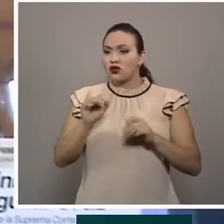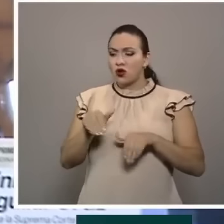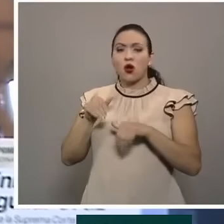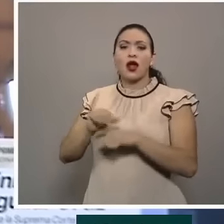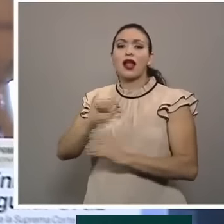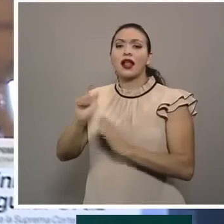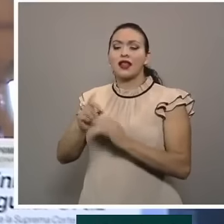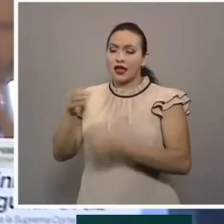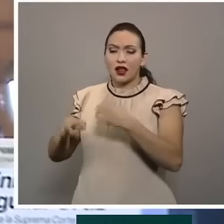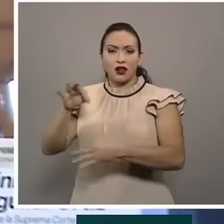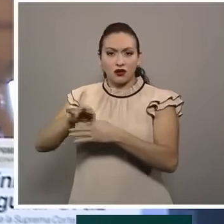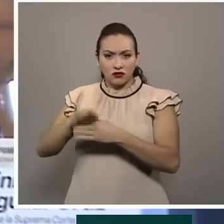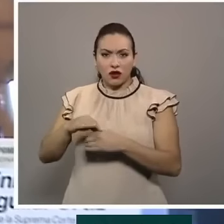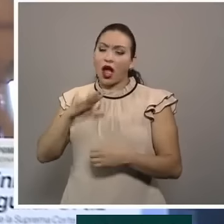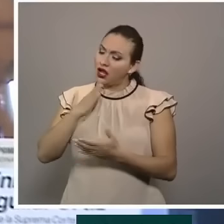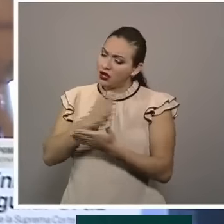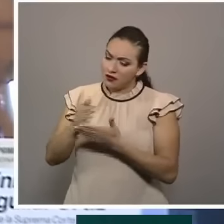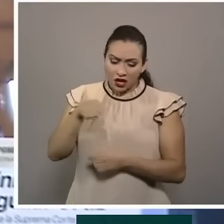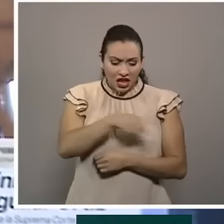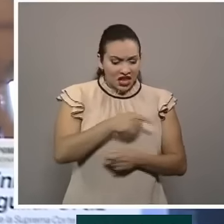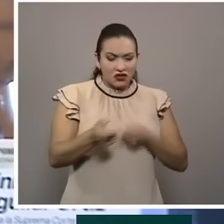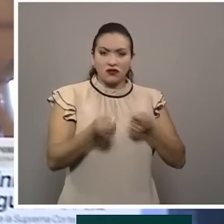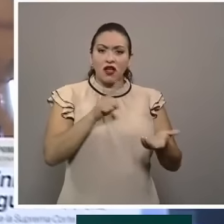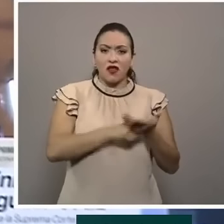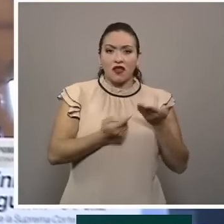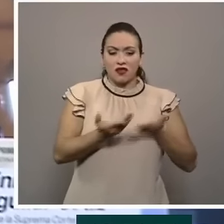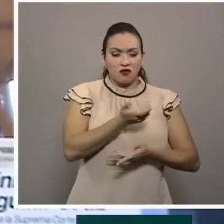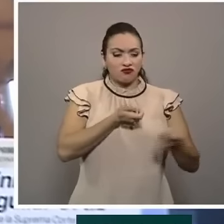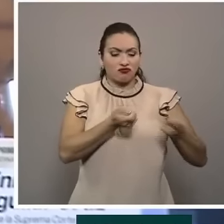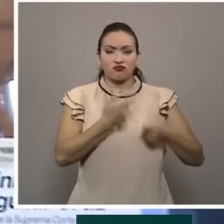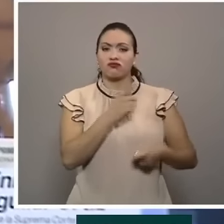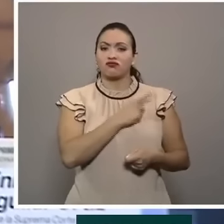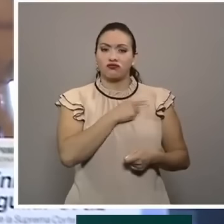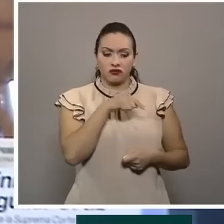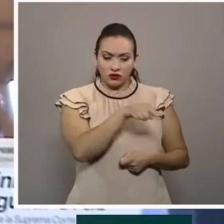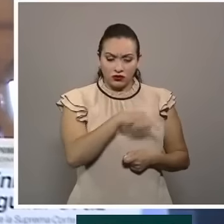cuando existían condiciones sociales y culturales que así lo justificaban. El